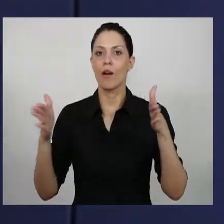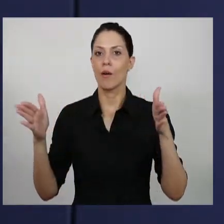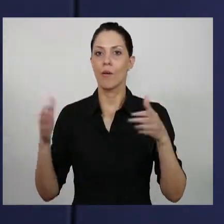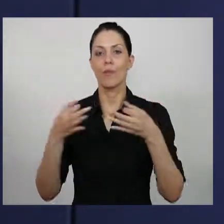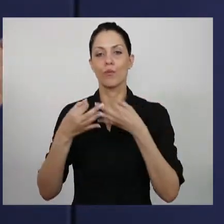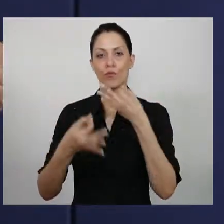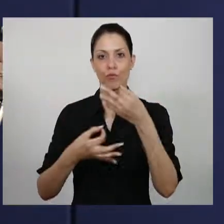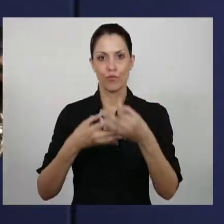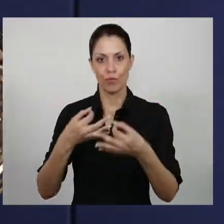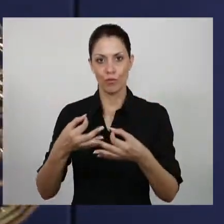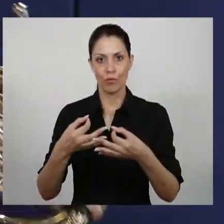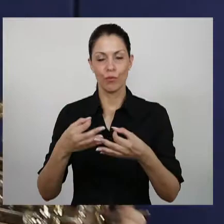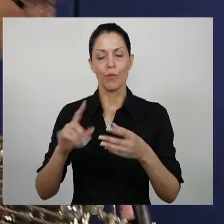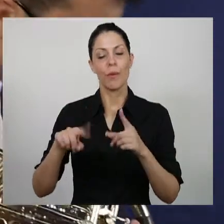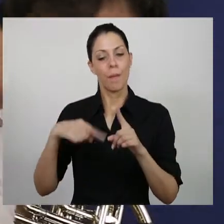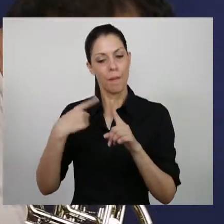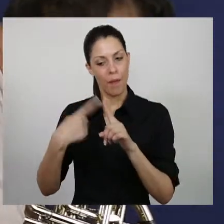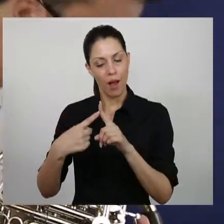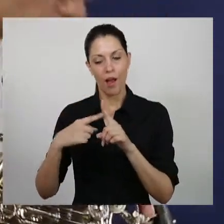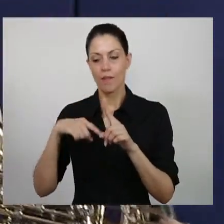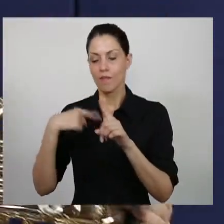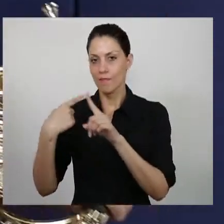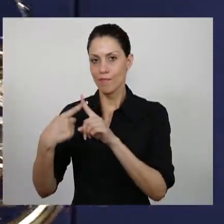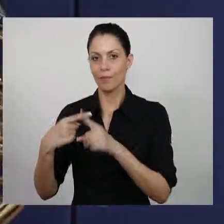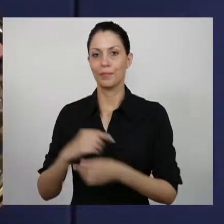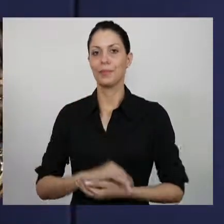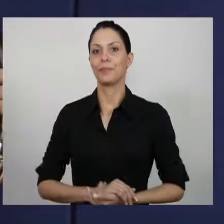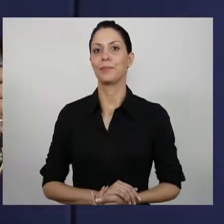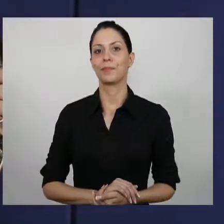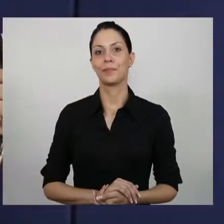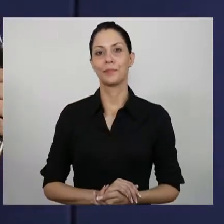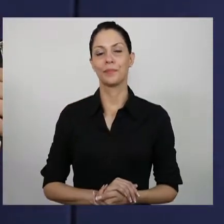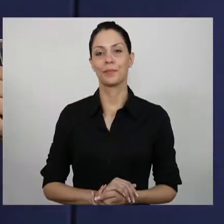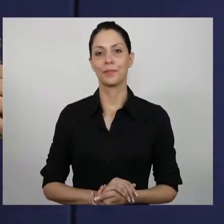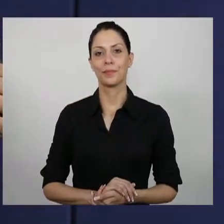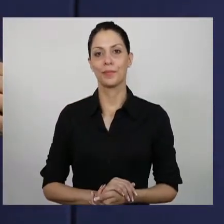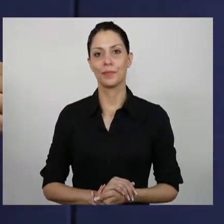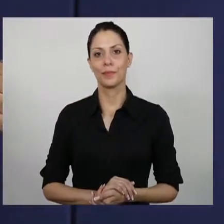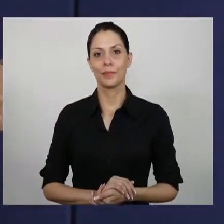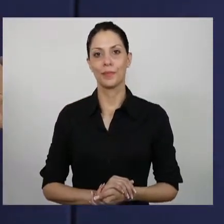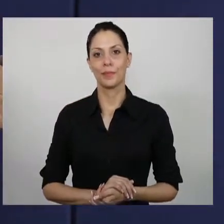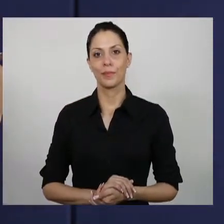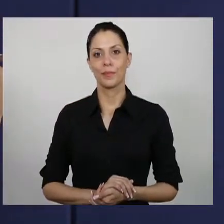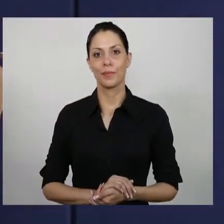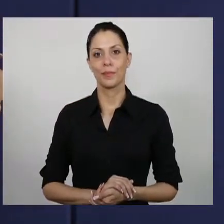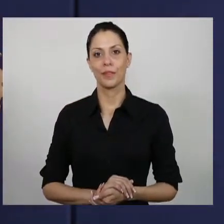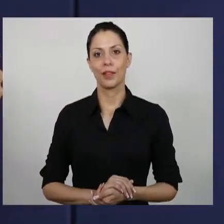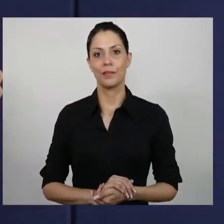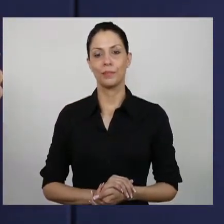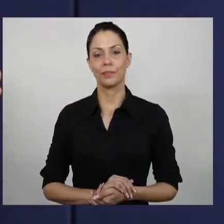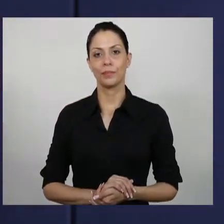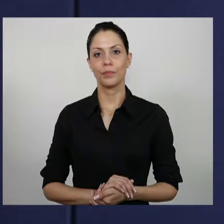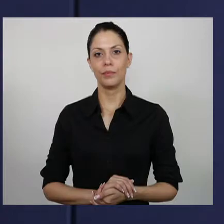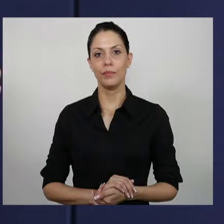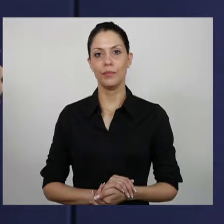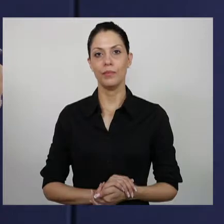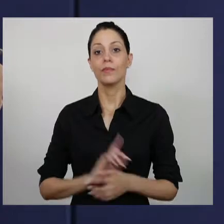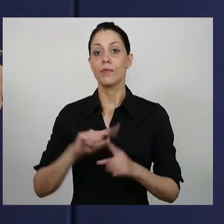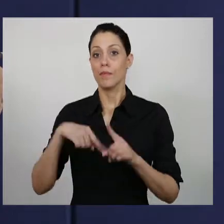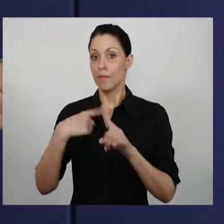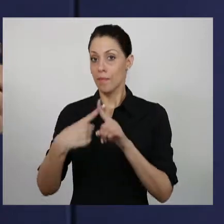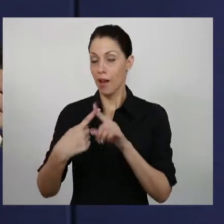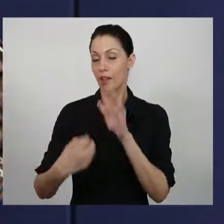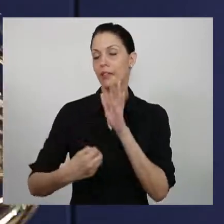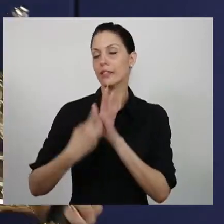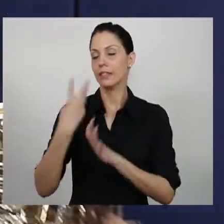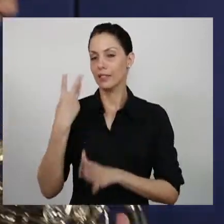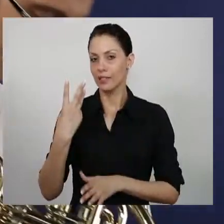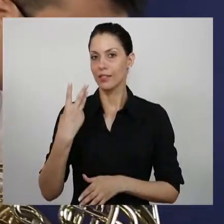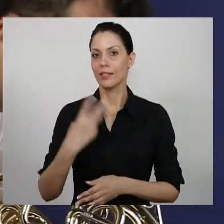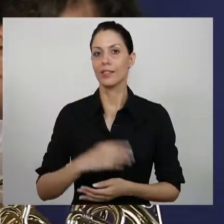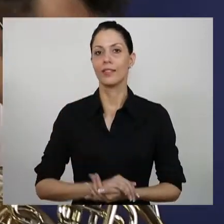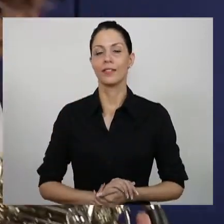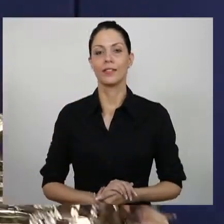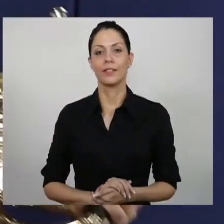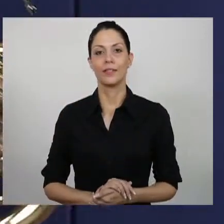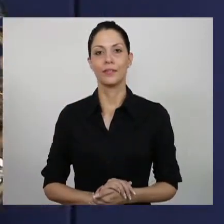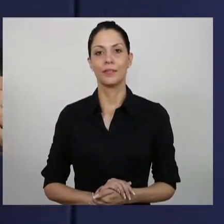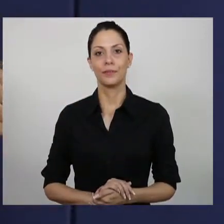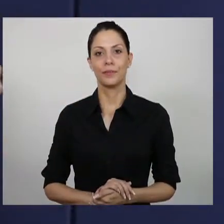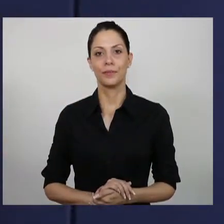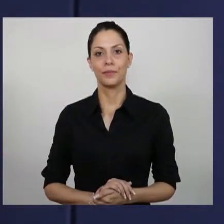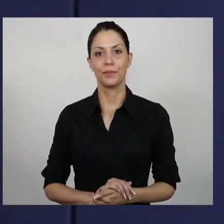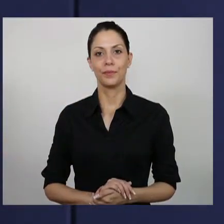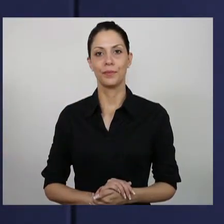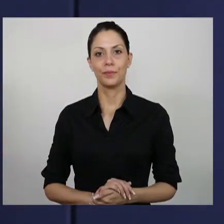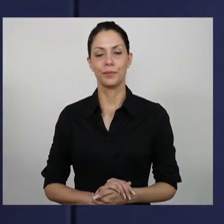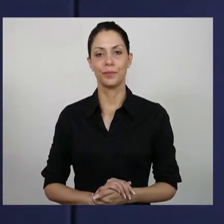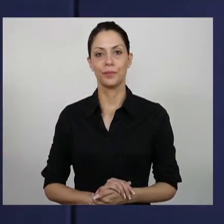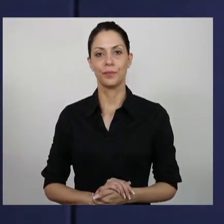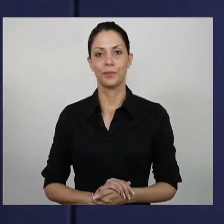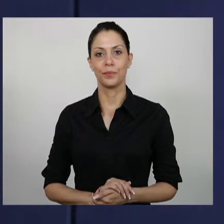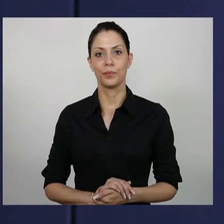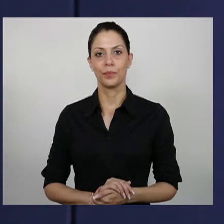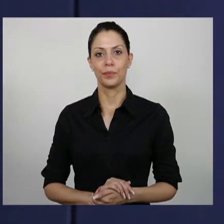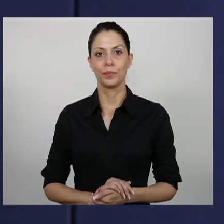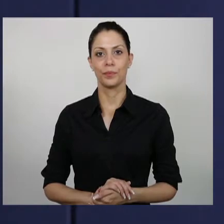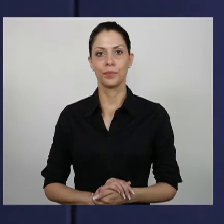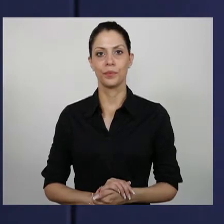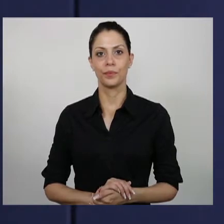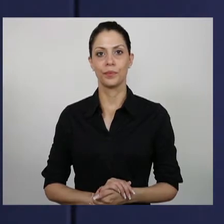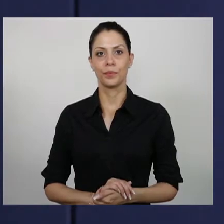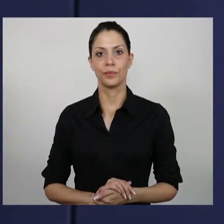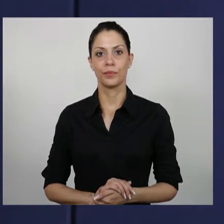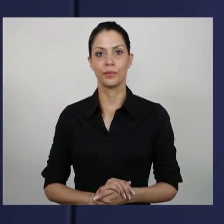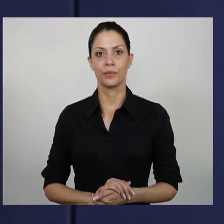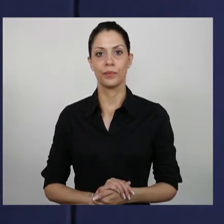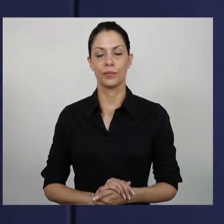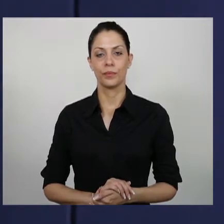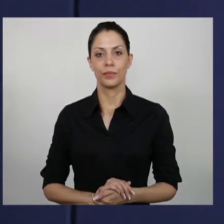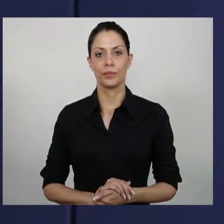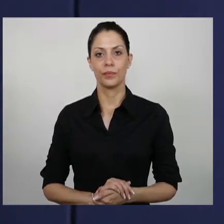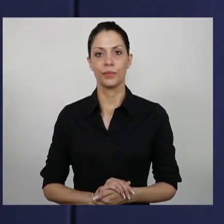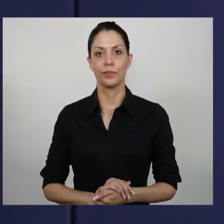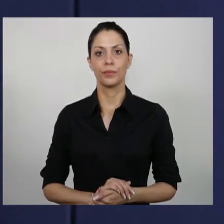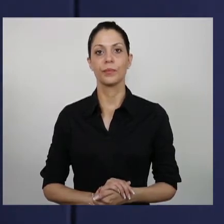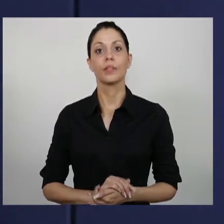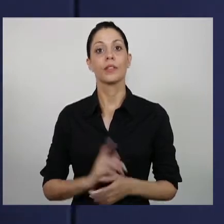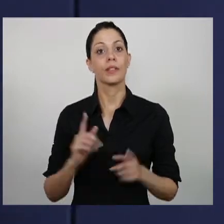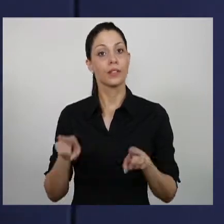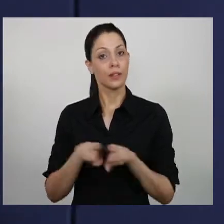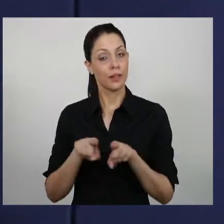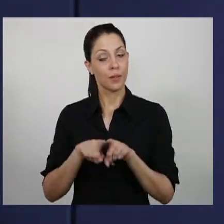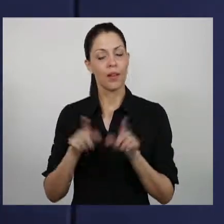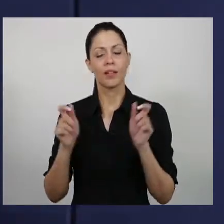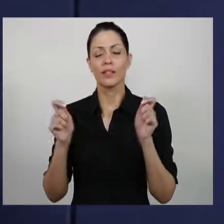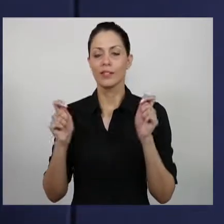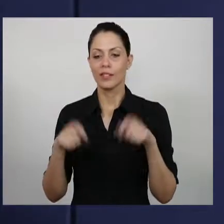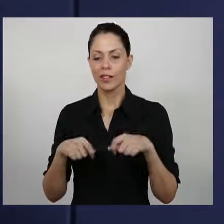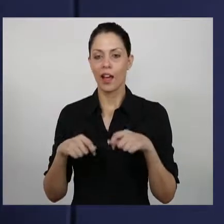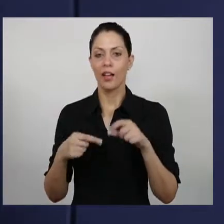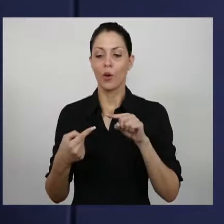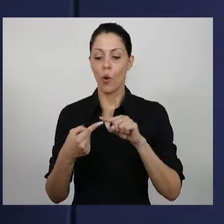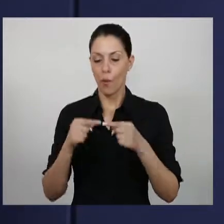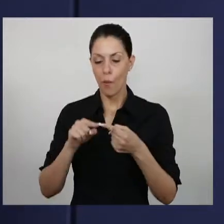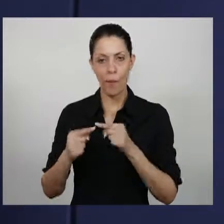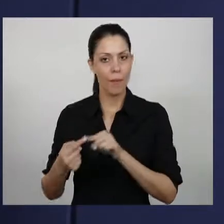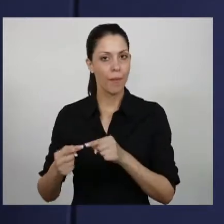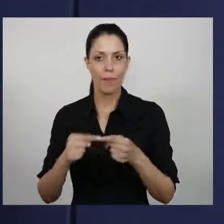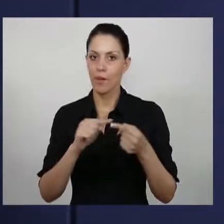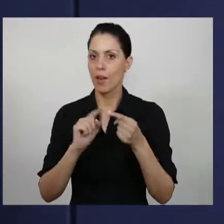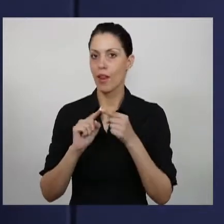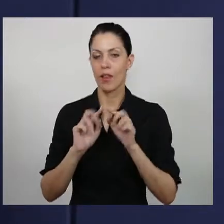aqui – vou inserir a segunda, vou inserir a terceira; e ainda tenho a chance de combinar